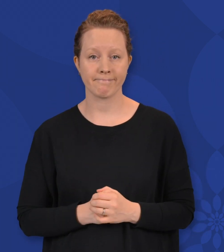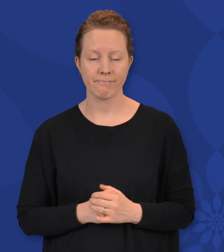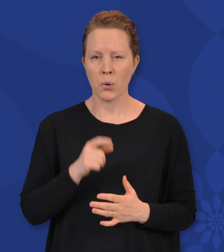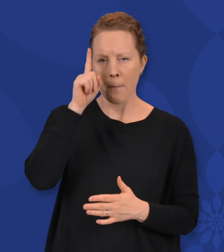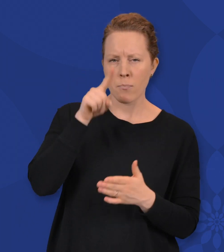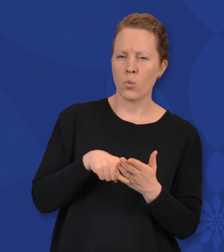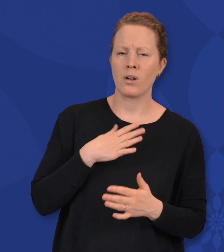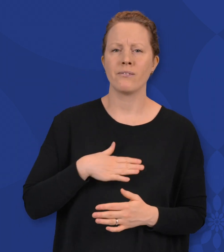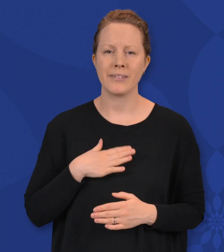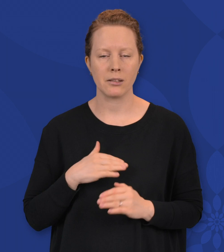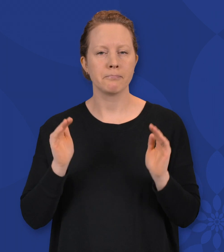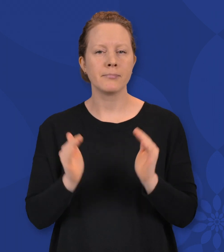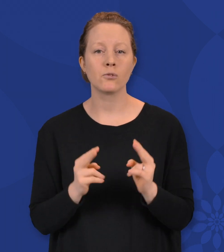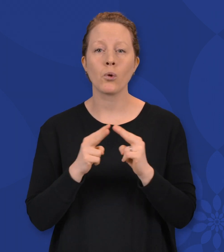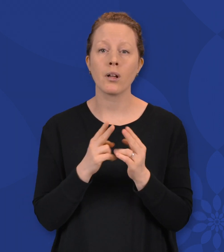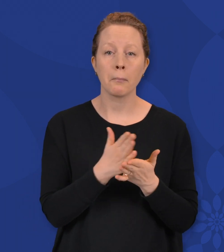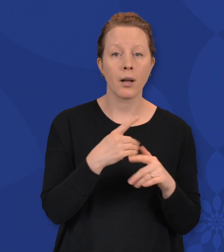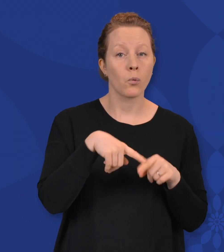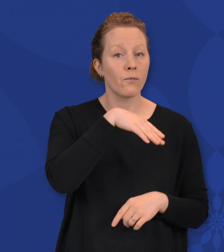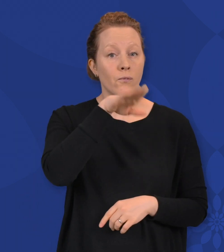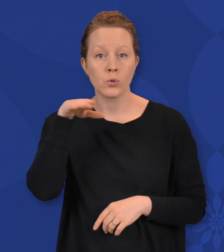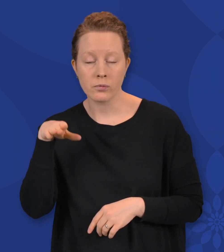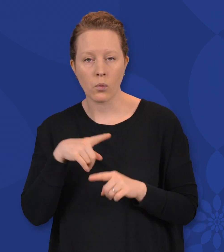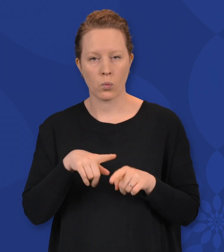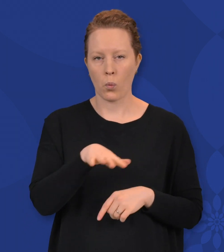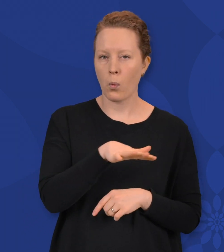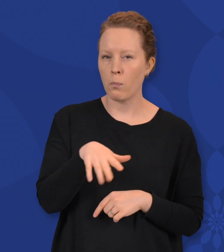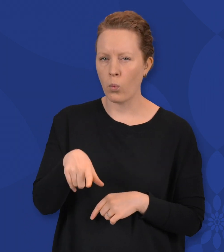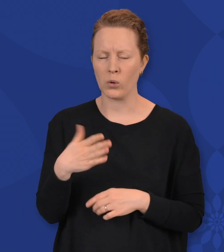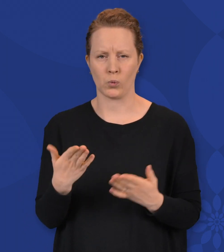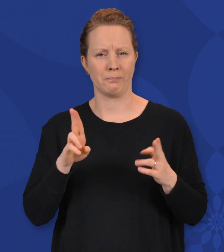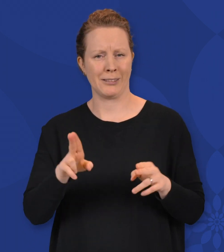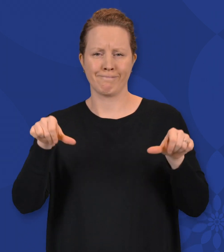Målet är att minska i synnerhet kontakterna mellan vuxna i de områden där epidemiläget är -